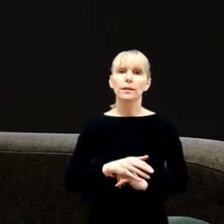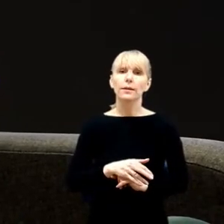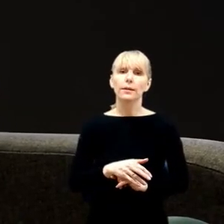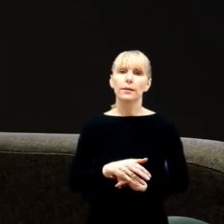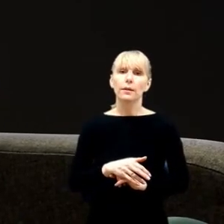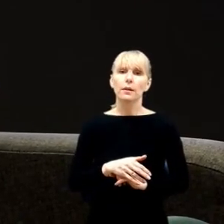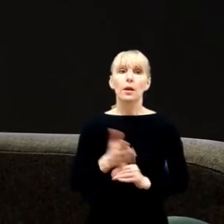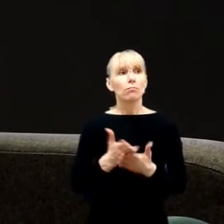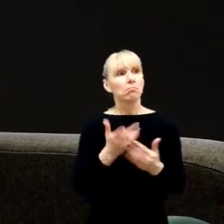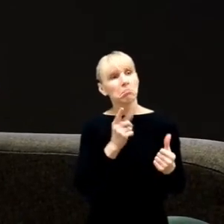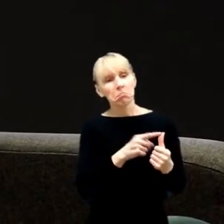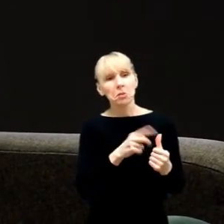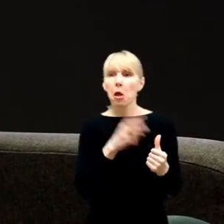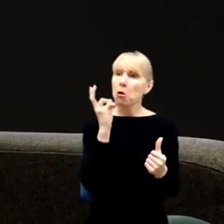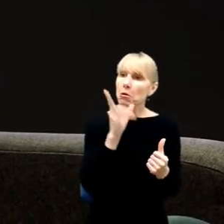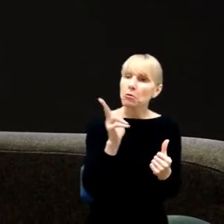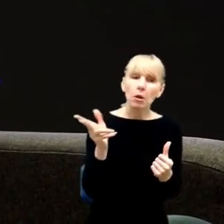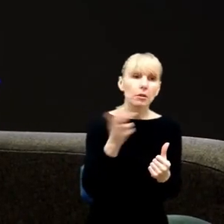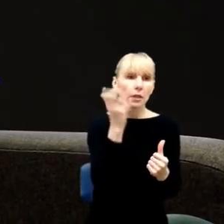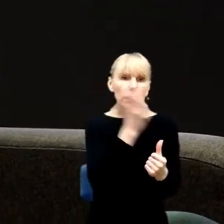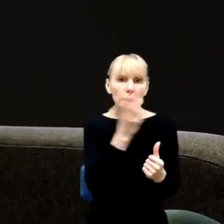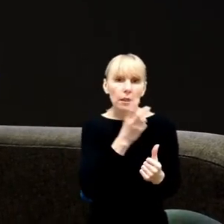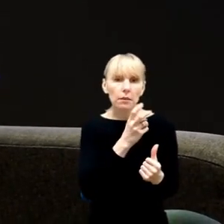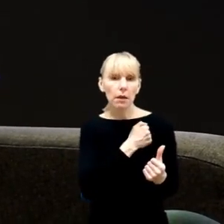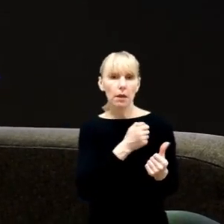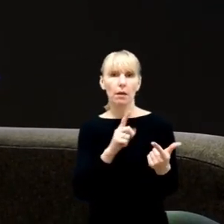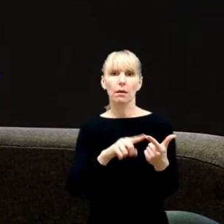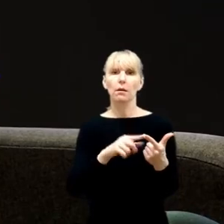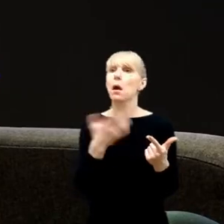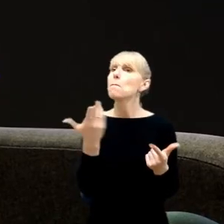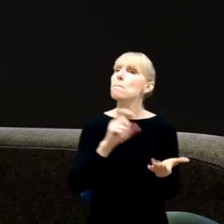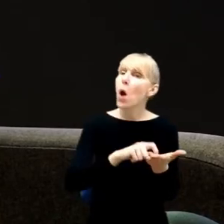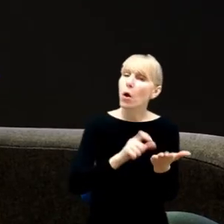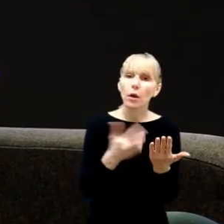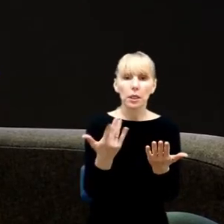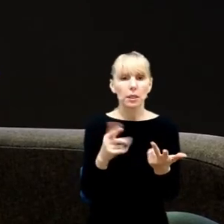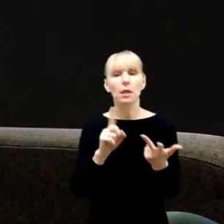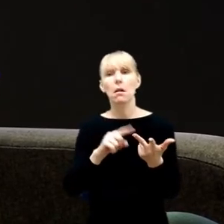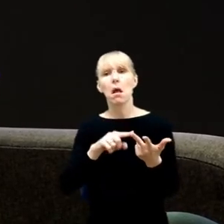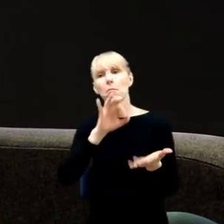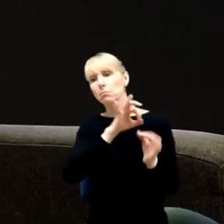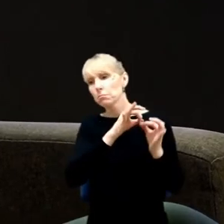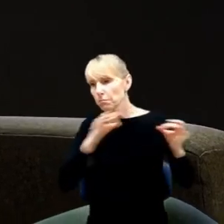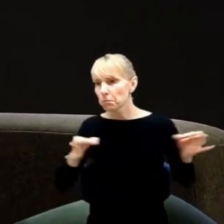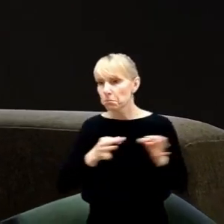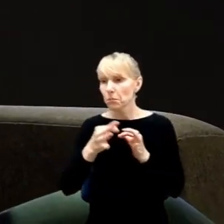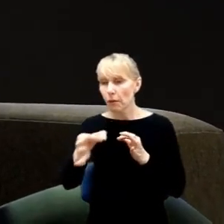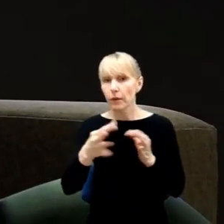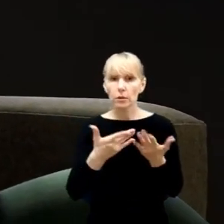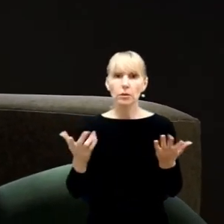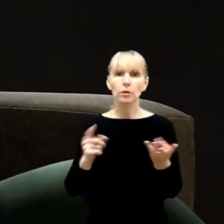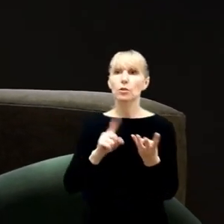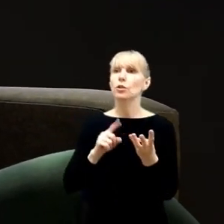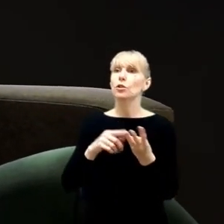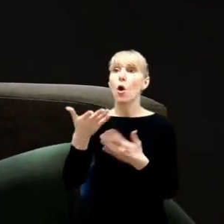takim najemem jaką liczbą pokoi, jaka to powinna być powierzchnia, czy to ma być dojściem do własności tego typu,